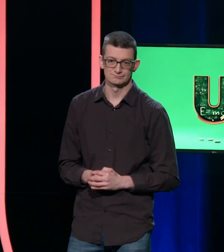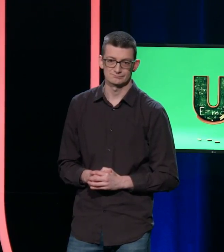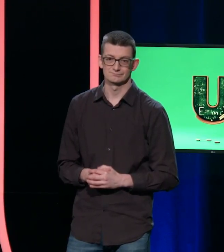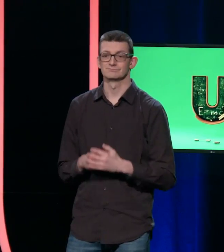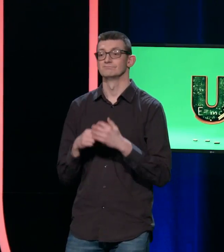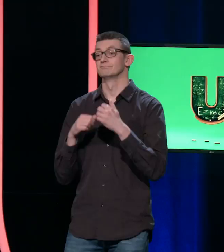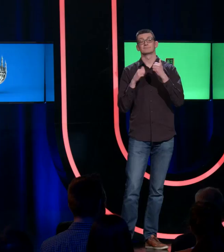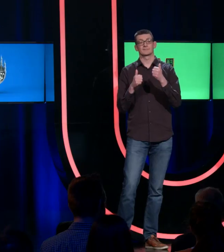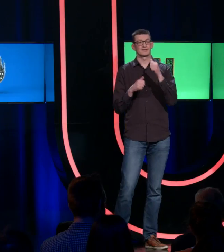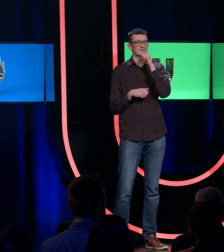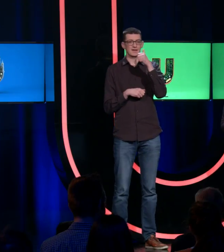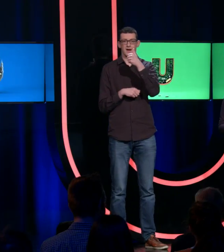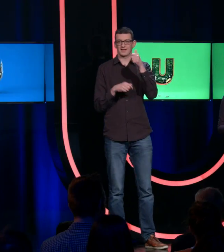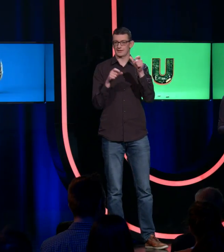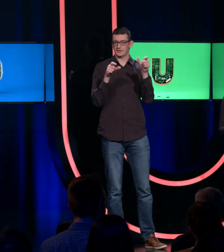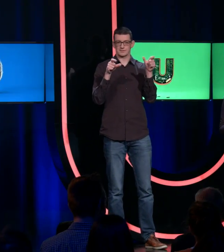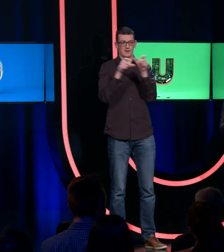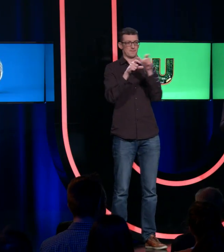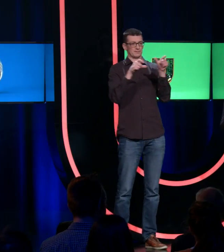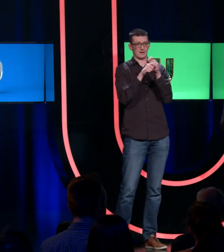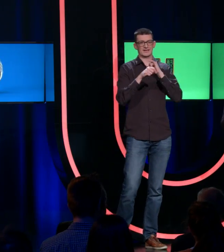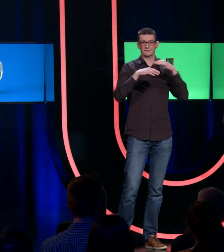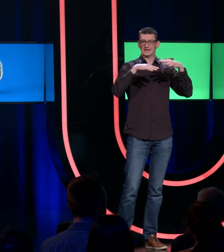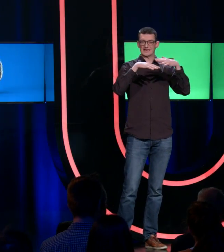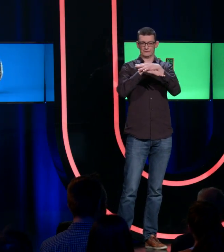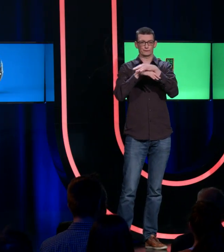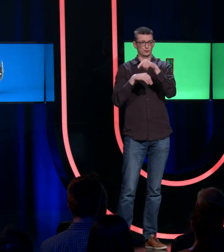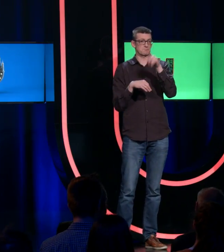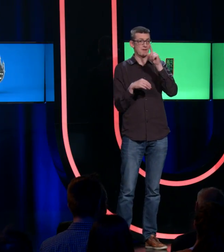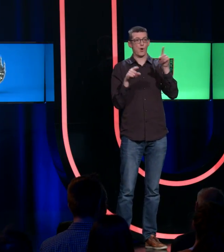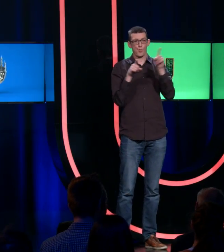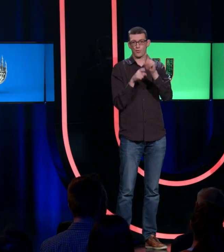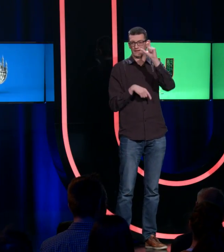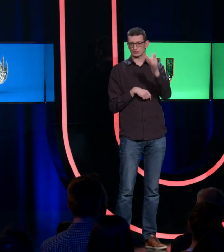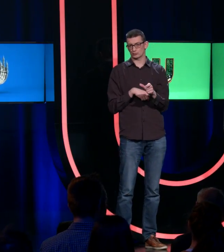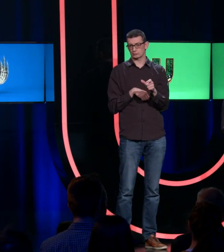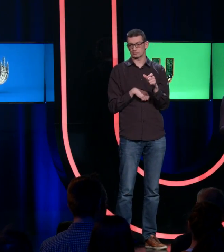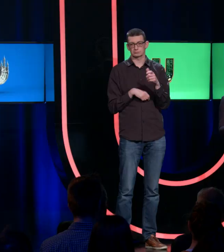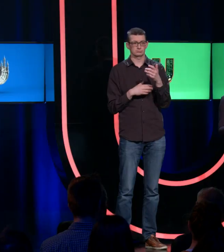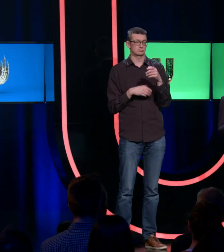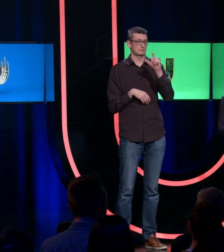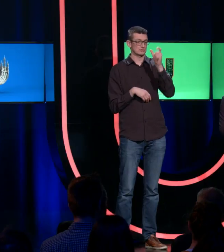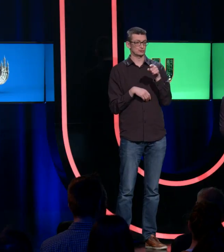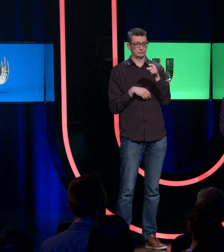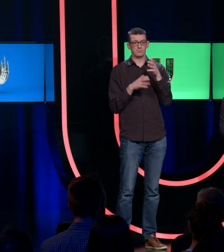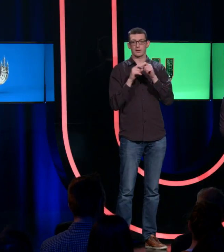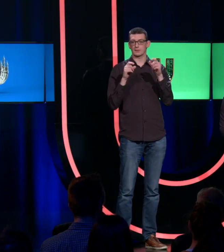De gestueel-visuele modaliteit heeft gevolgen voor de grammatica, maar we kunnen dat ook zien in het lexicon.